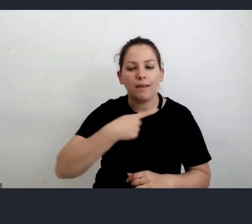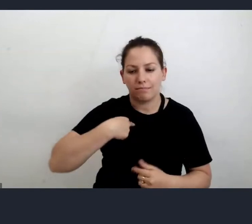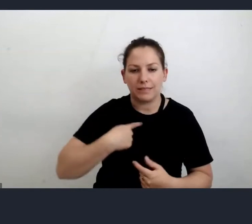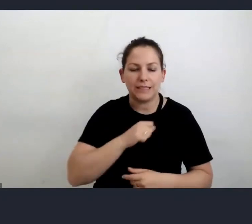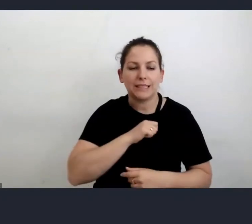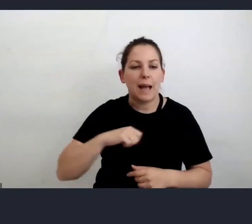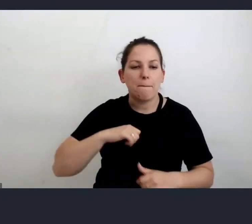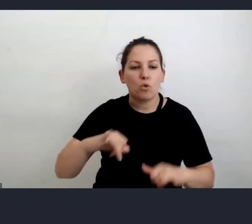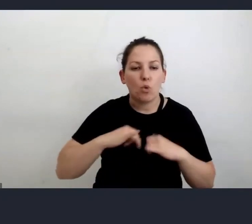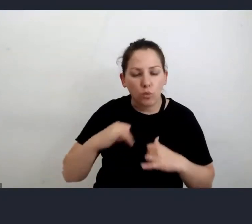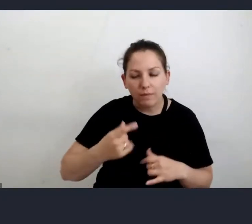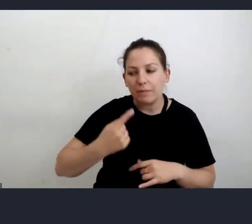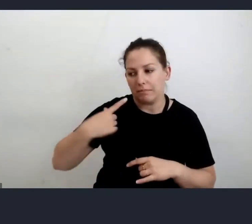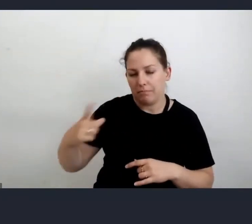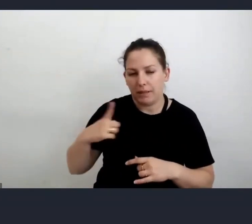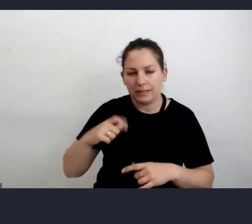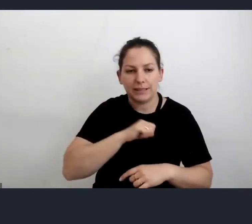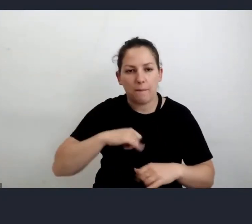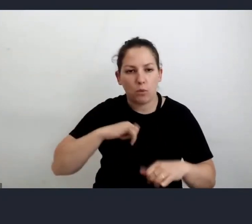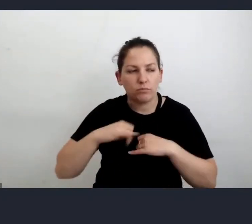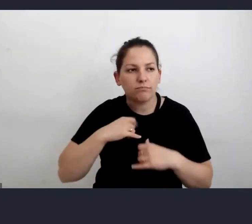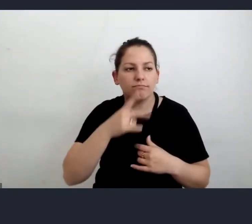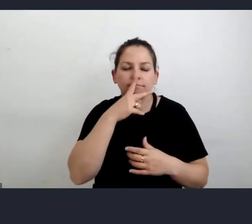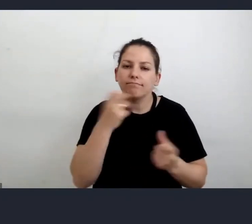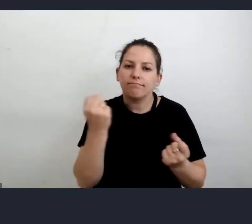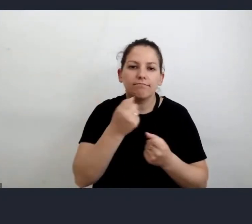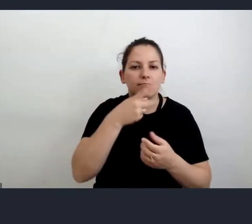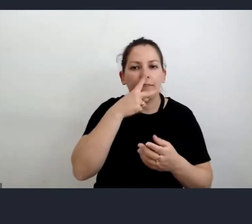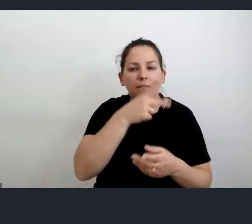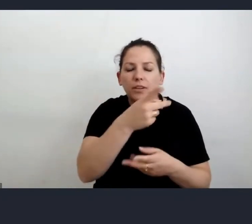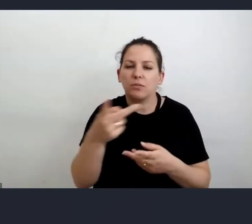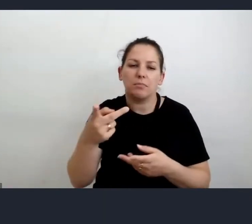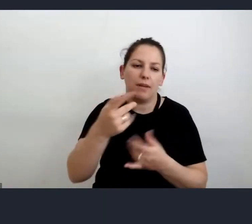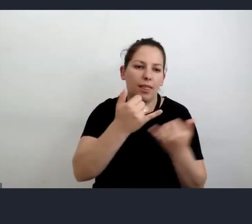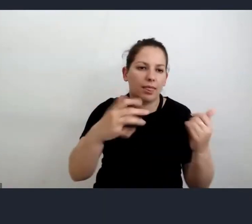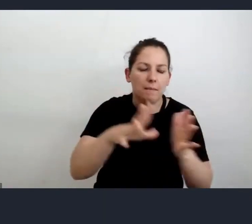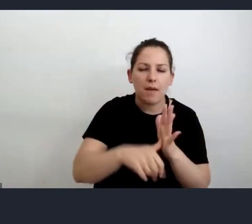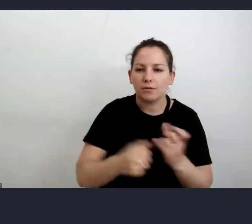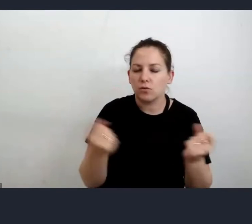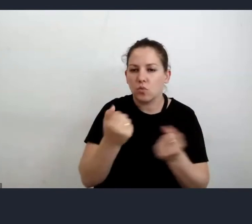my jako samorządowcy doceniamy to, co się dzieje w innych miastach i w zasadzie tyle, co pomysłów właśnie